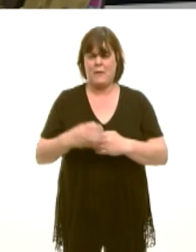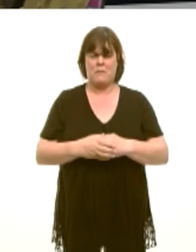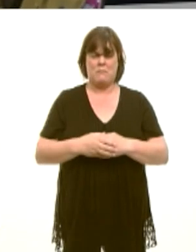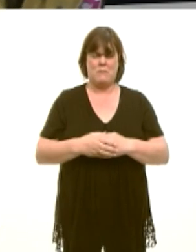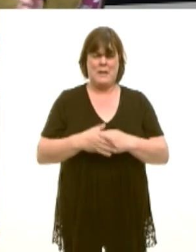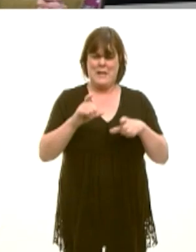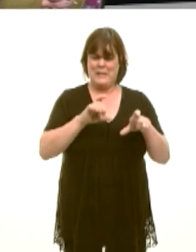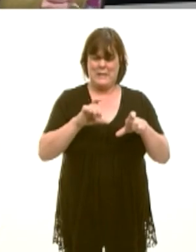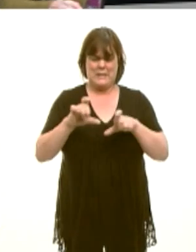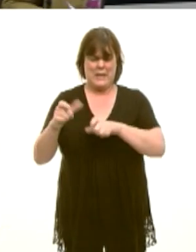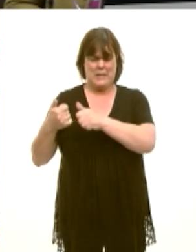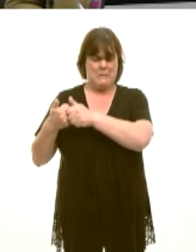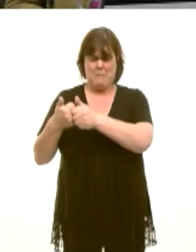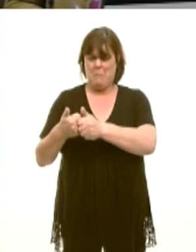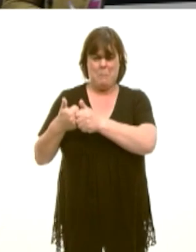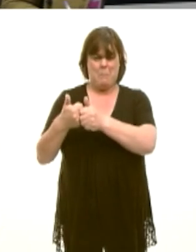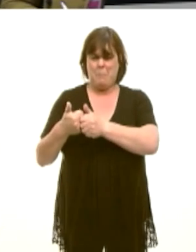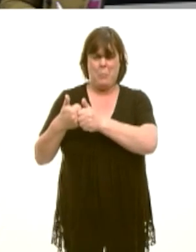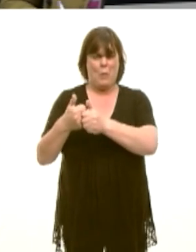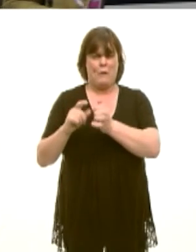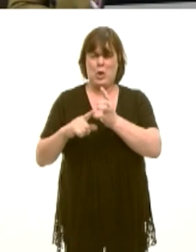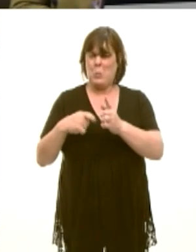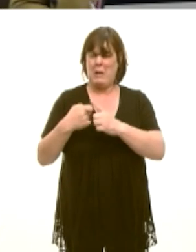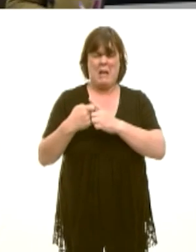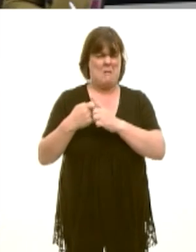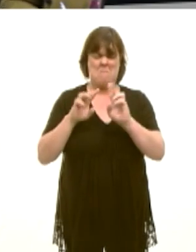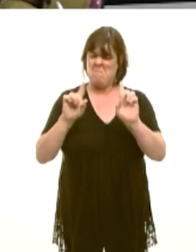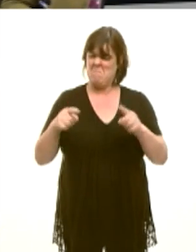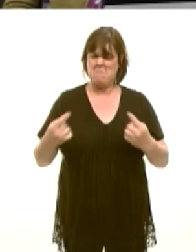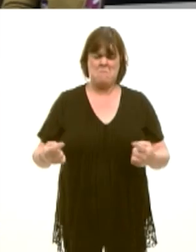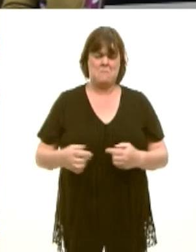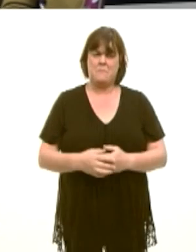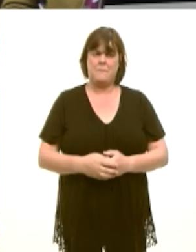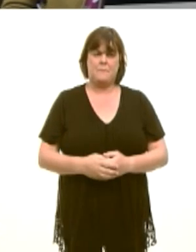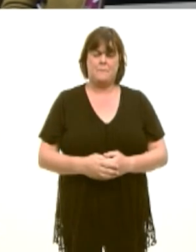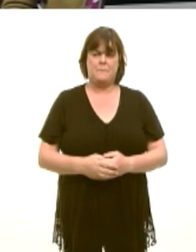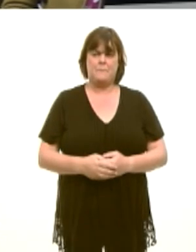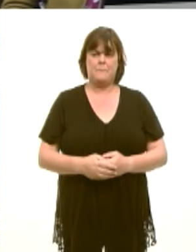Deyrnas Unedig, ac mae hynnyín dangos y broblem diplomataidd sydd gan y Deyrnas Unedig. Ond